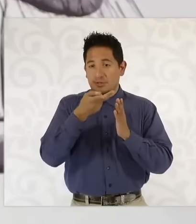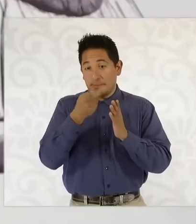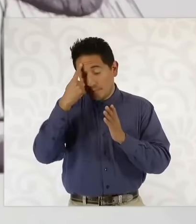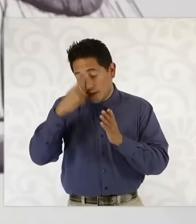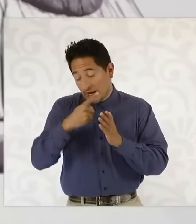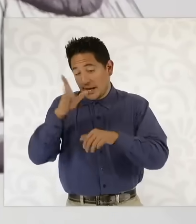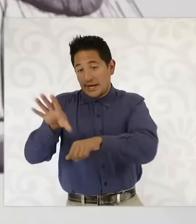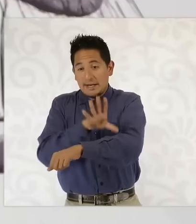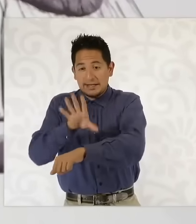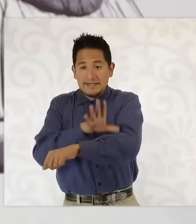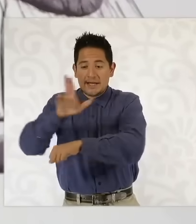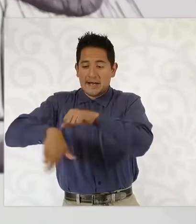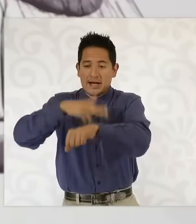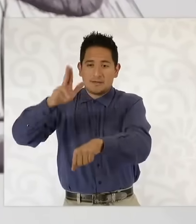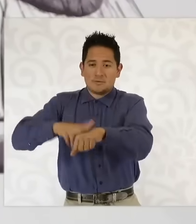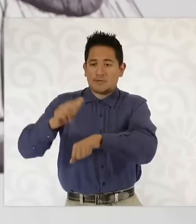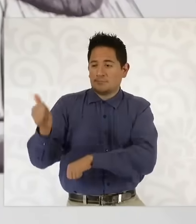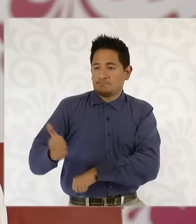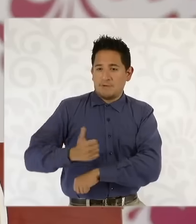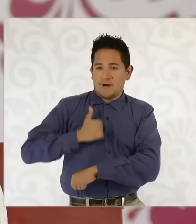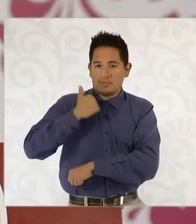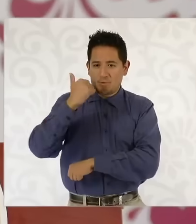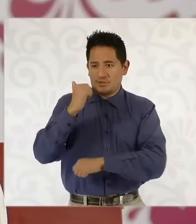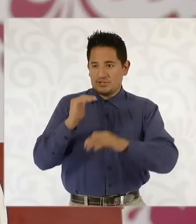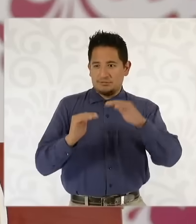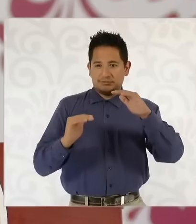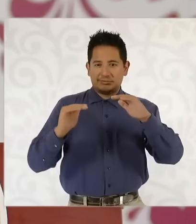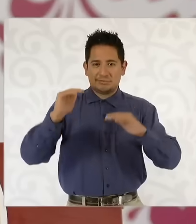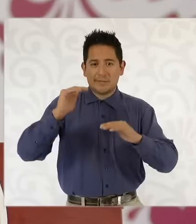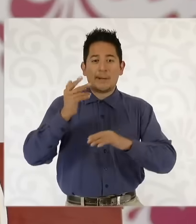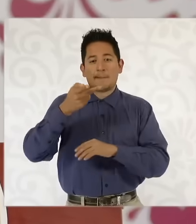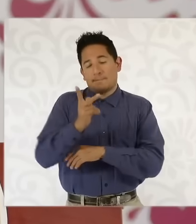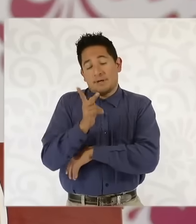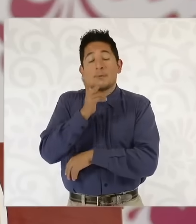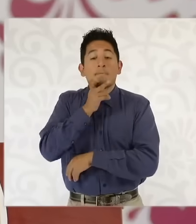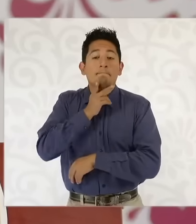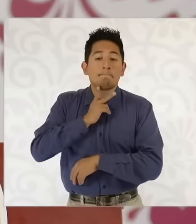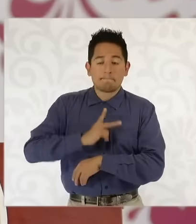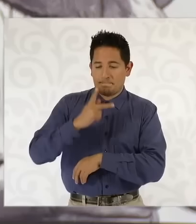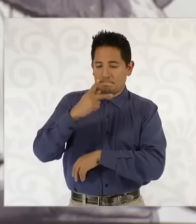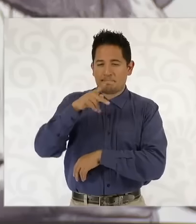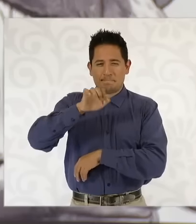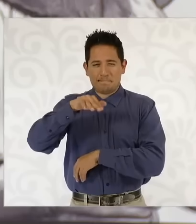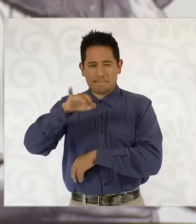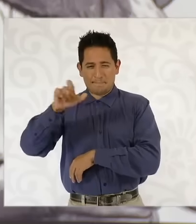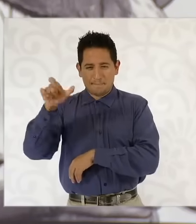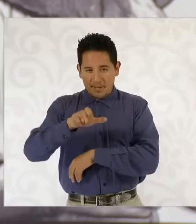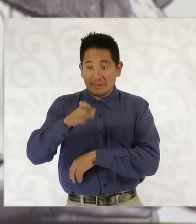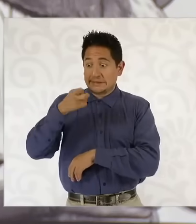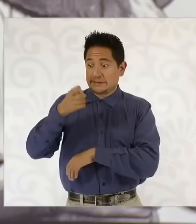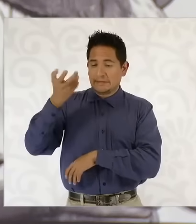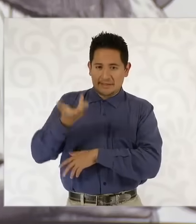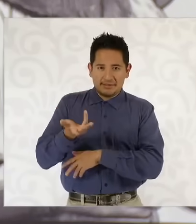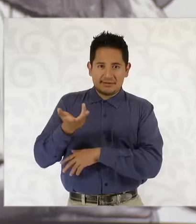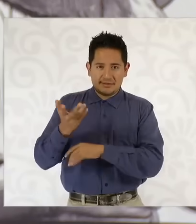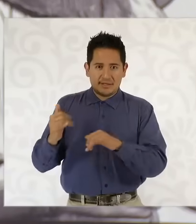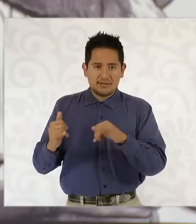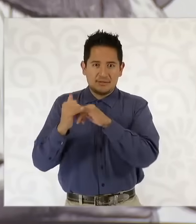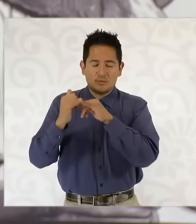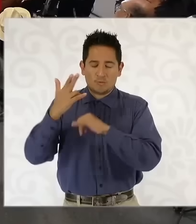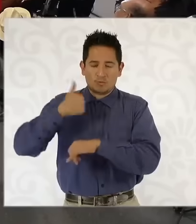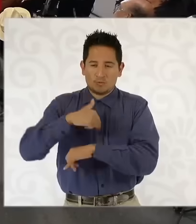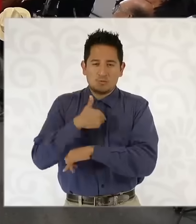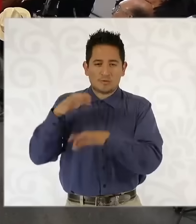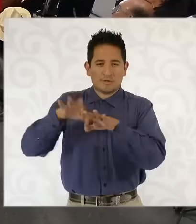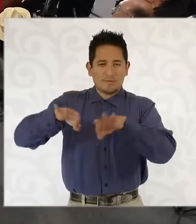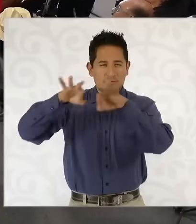pero Pemex es una fortaleza de los mexicanos. Problema es que ayer vi una una videocolumna